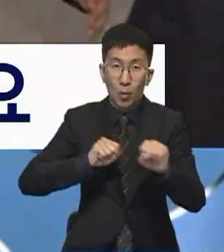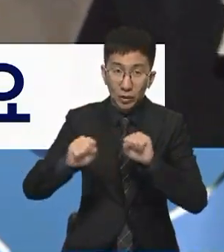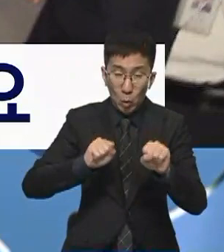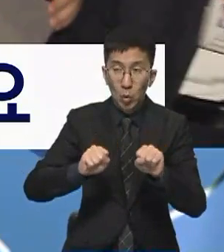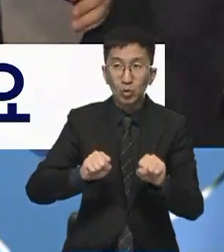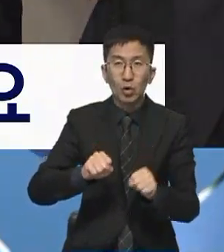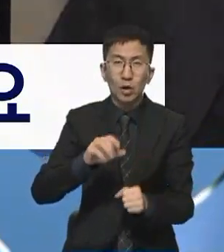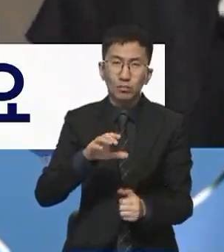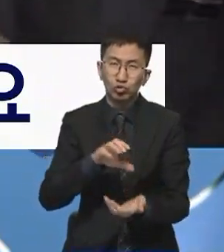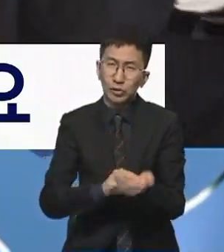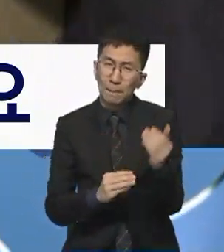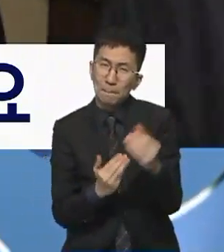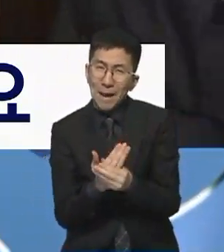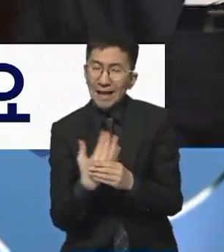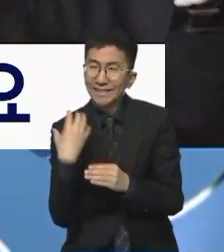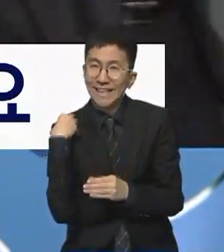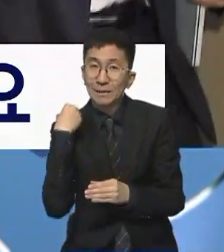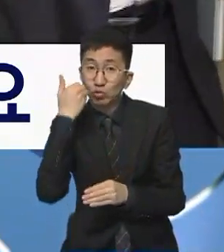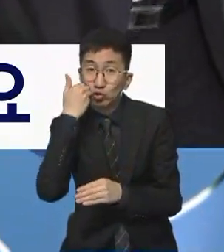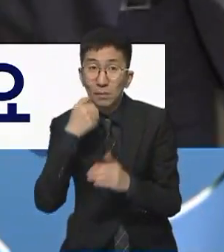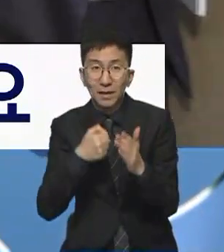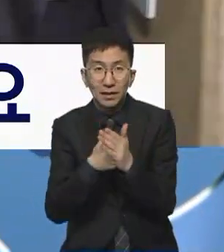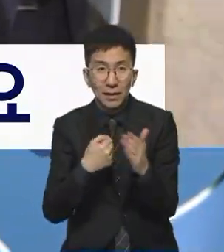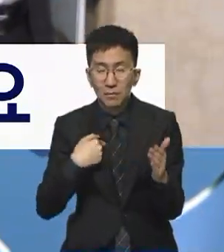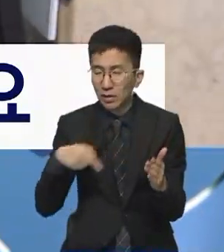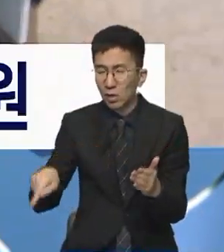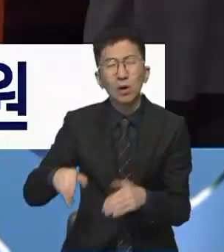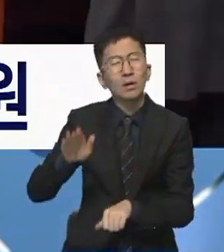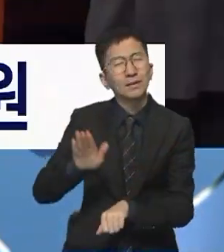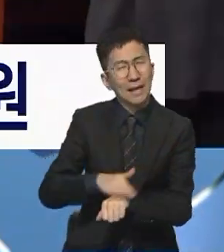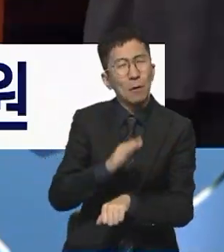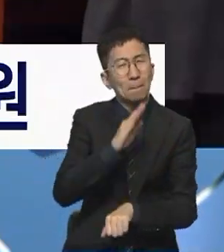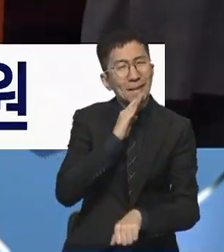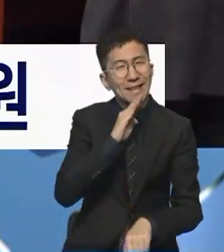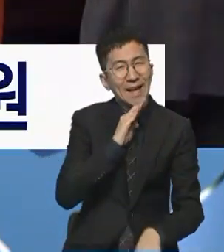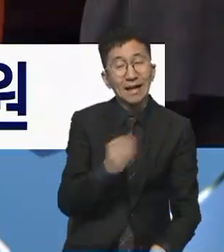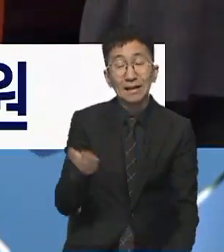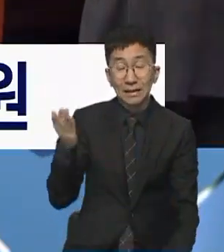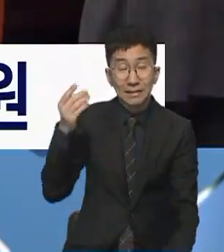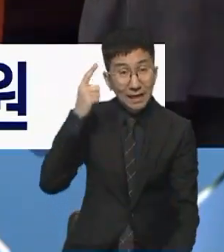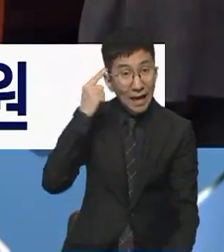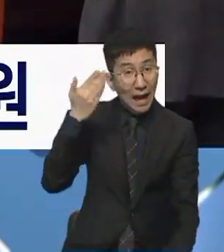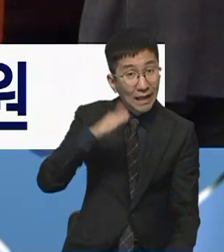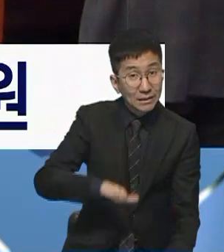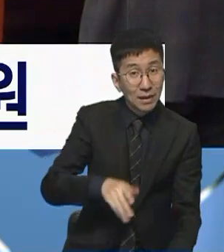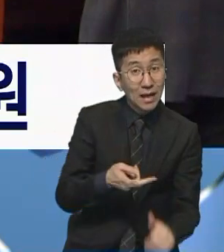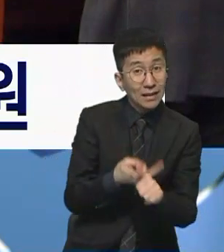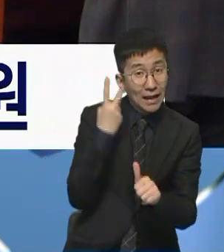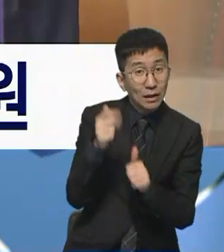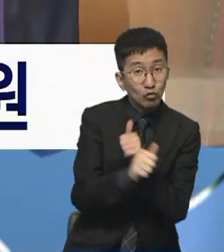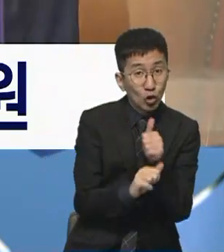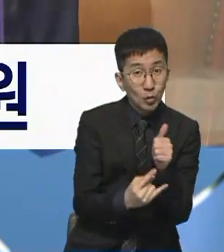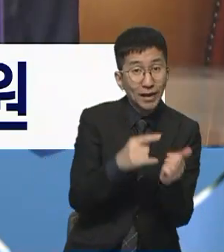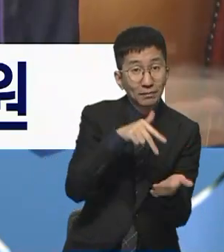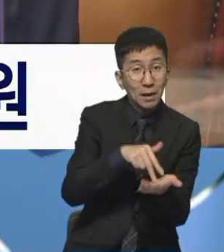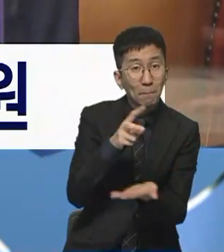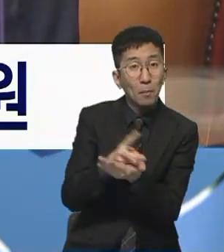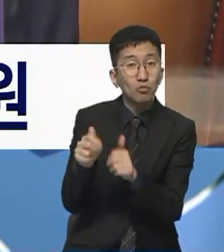책임자로서 재해 예방의무등을 위배했다는 입장입니다. 그런데 입증 책임이 있는 국회의 탄핵 소추 위원이 현재 법사의원장인 국민의힘